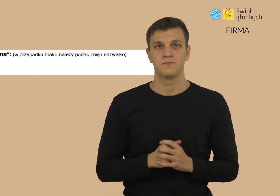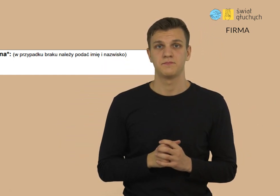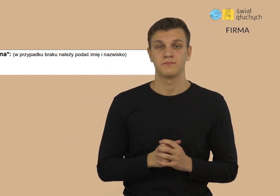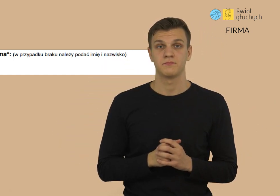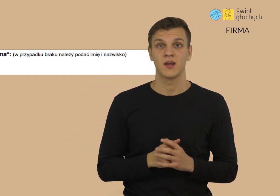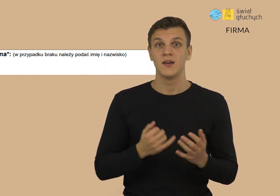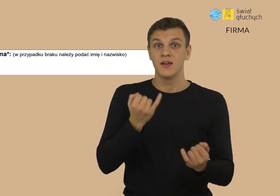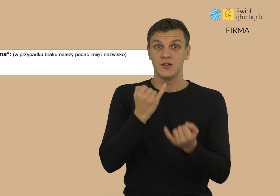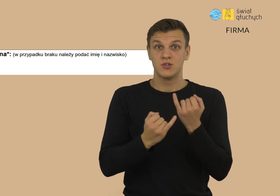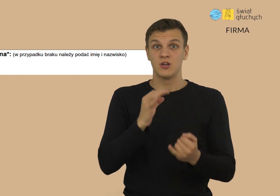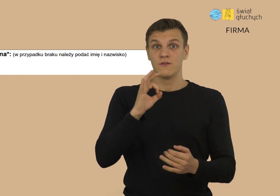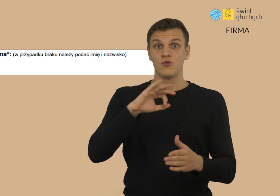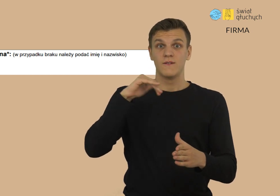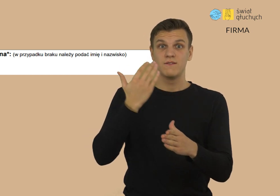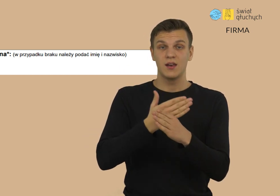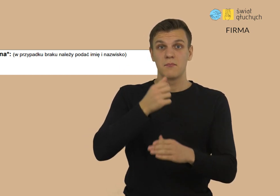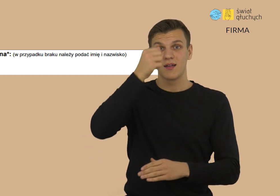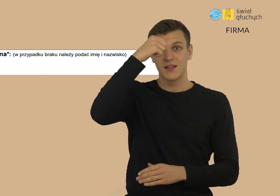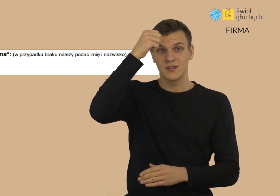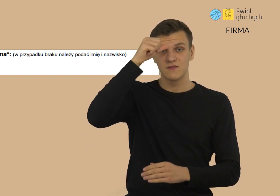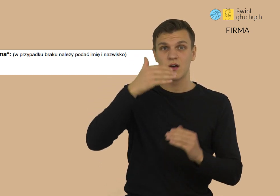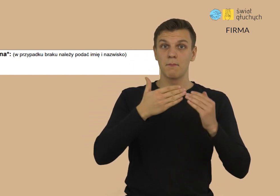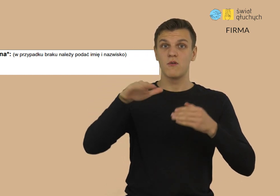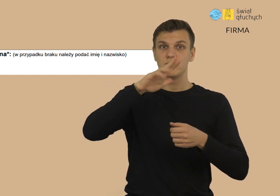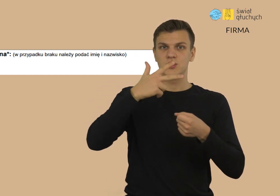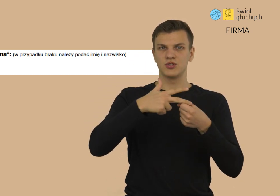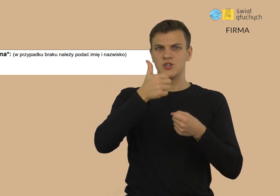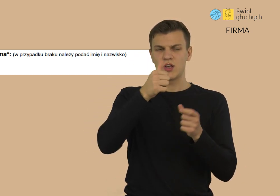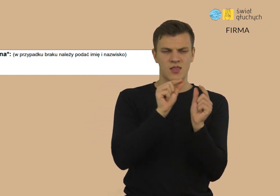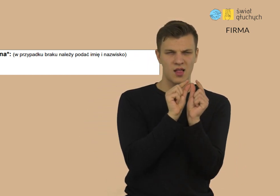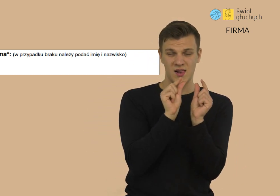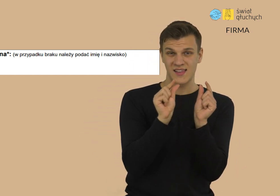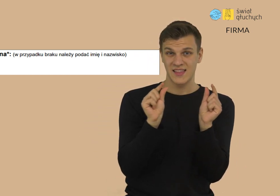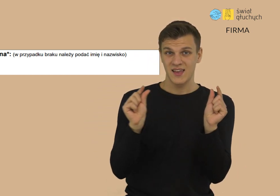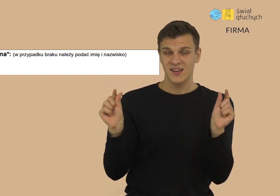Jeśli nazwa twojej firmy zawiera więcej niż 31 znaków,